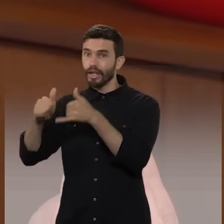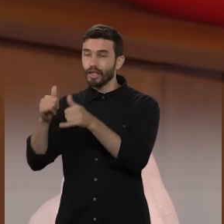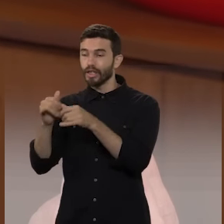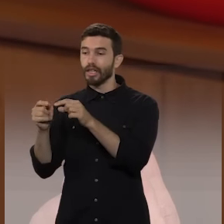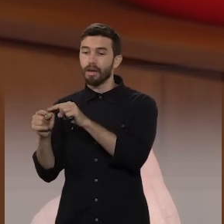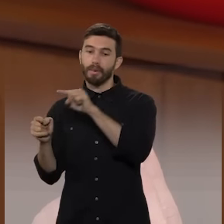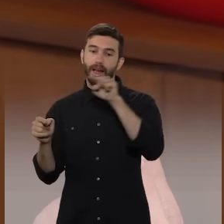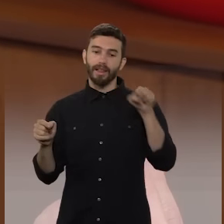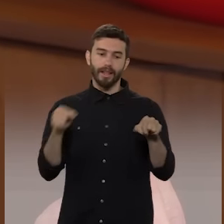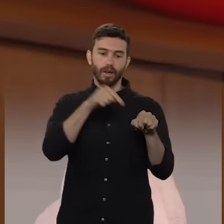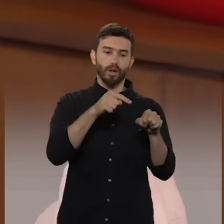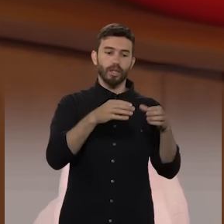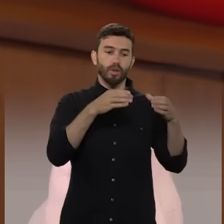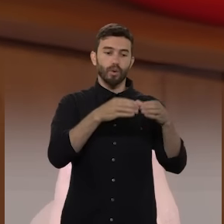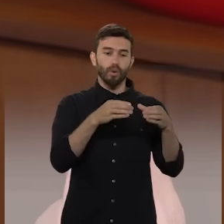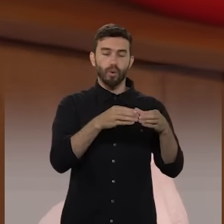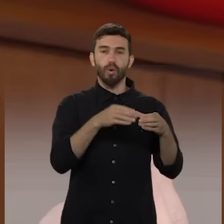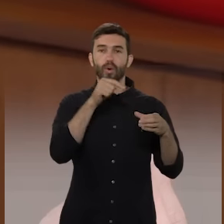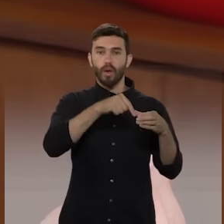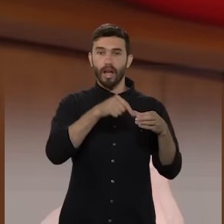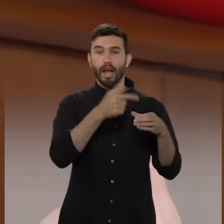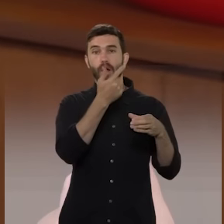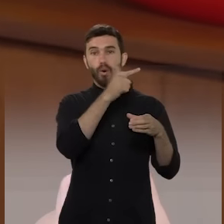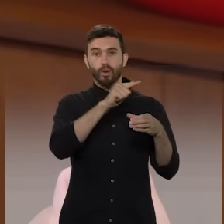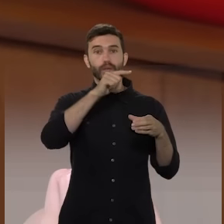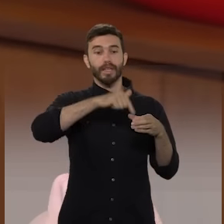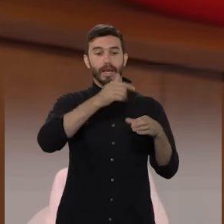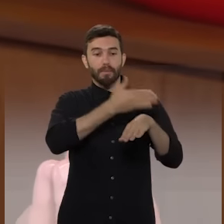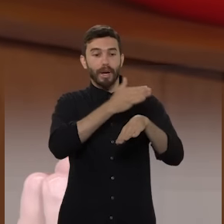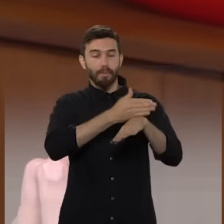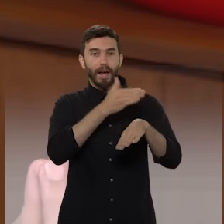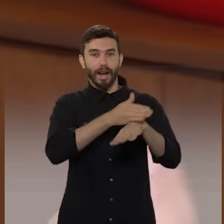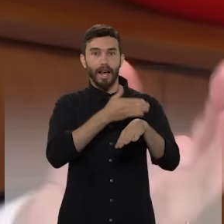uma outra estação em que ela... onde essa energia é preparada para ser consumida.